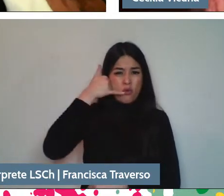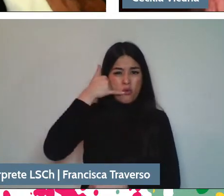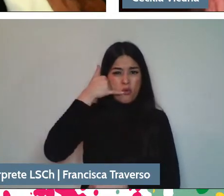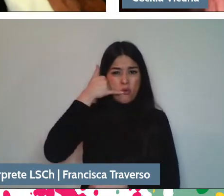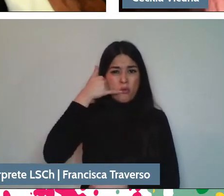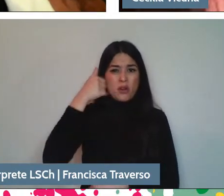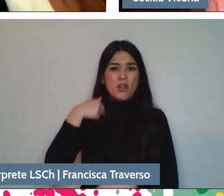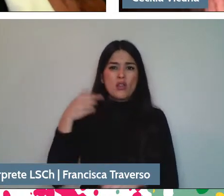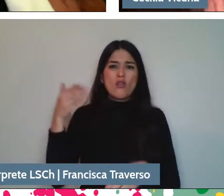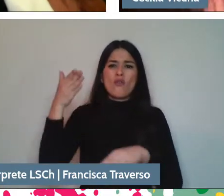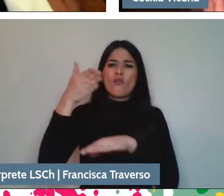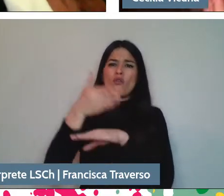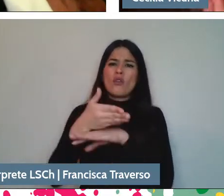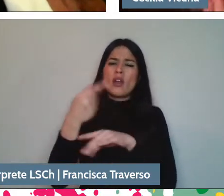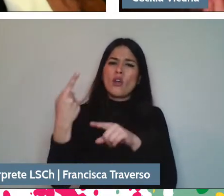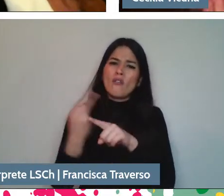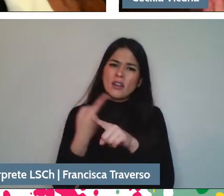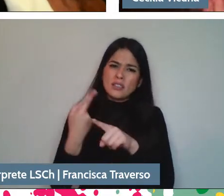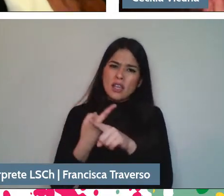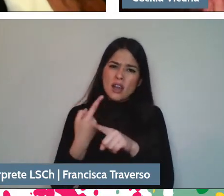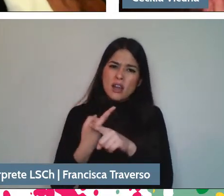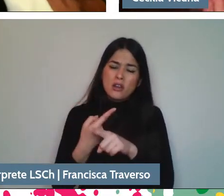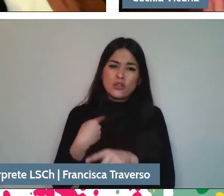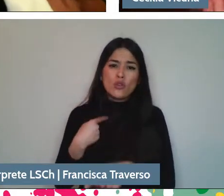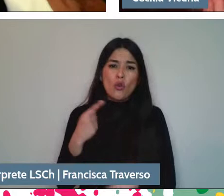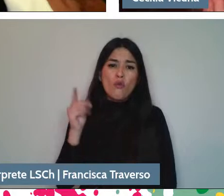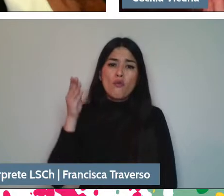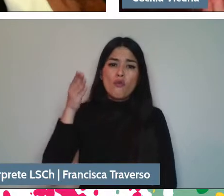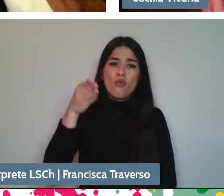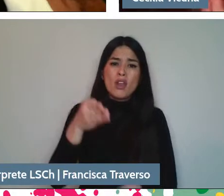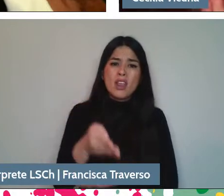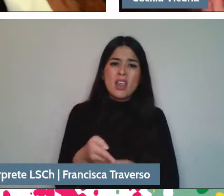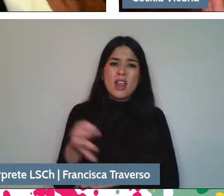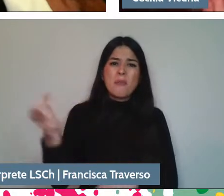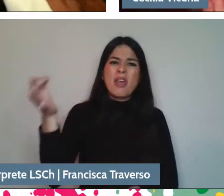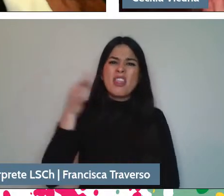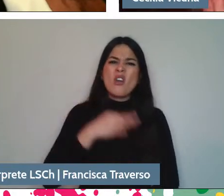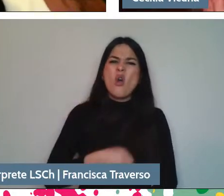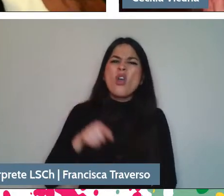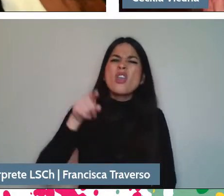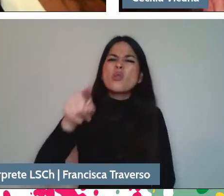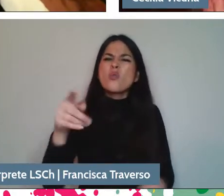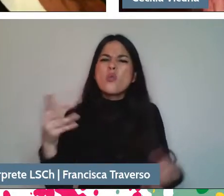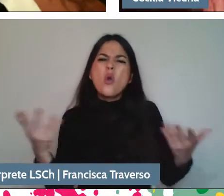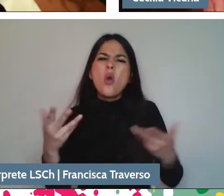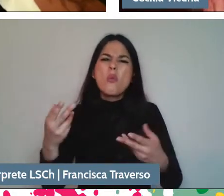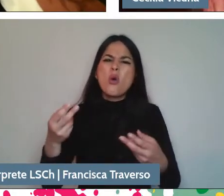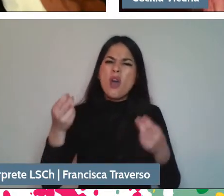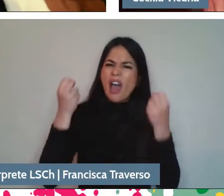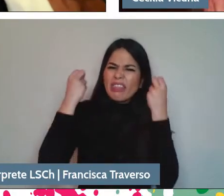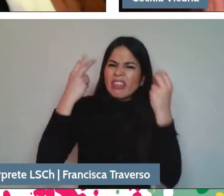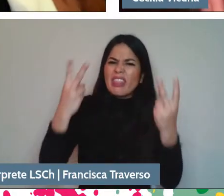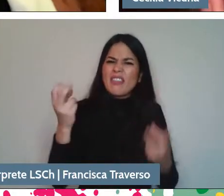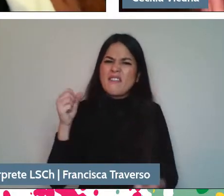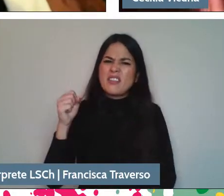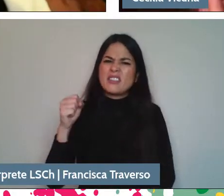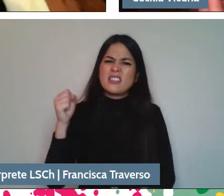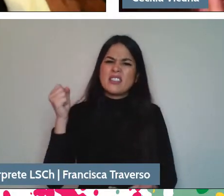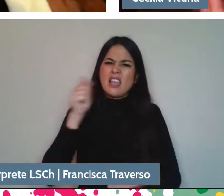Yo en mi inocencia fui. Y fue para decirme cómo me atrevía yo a escribir un libro en contra de la cultura europea.